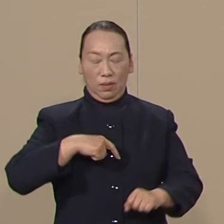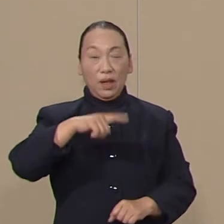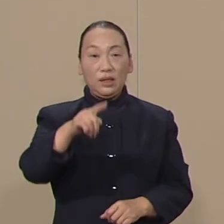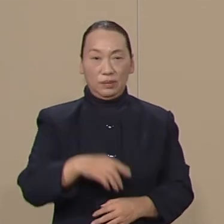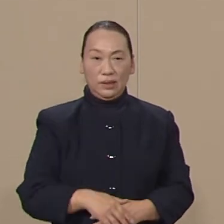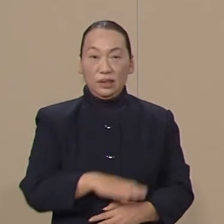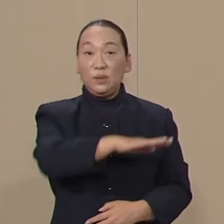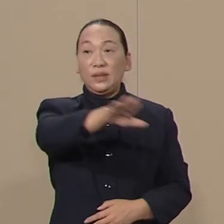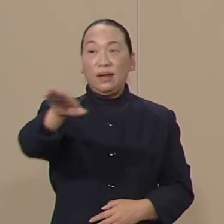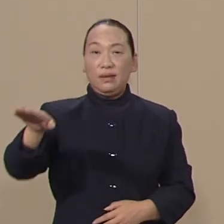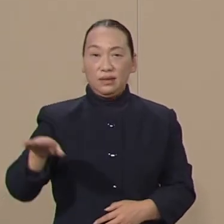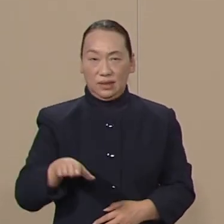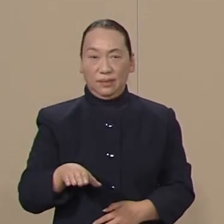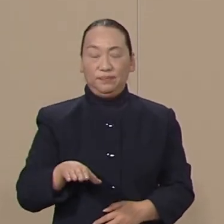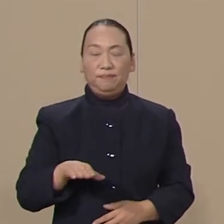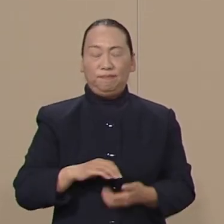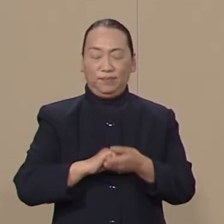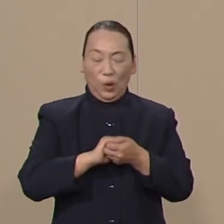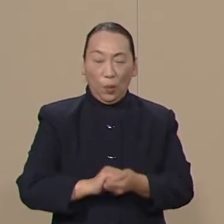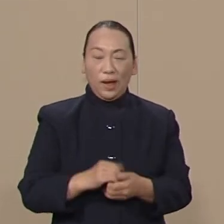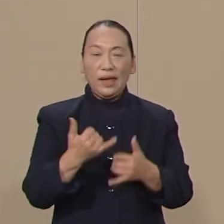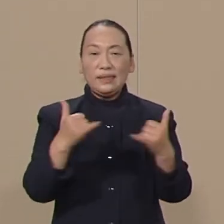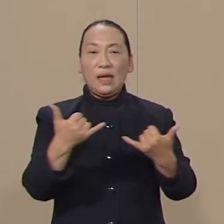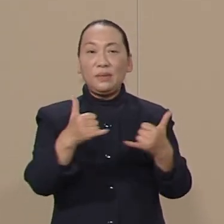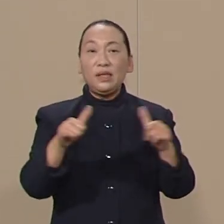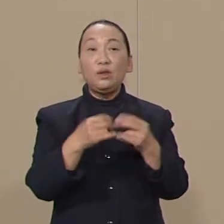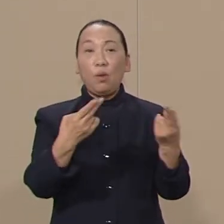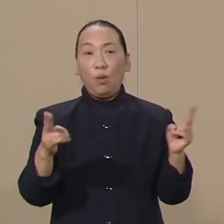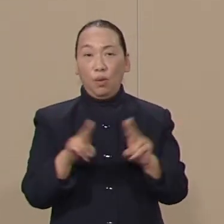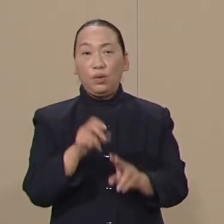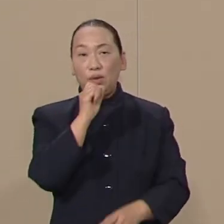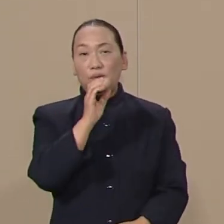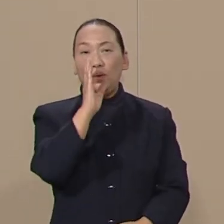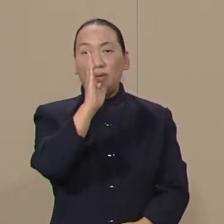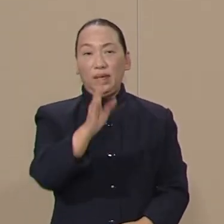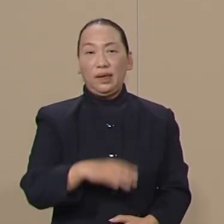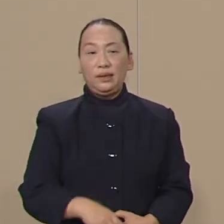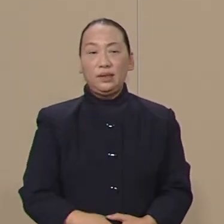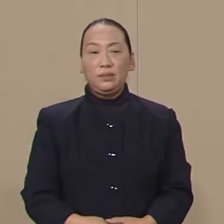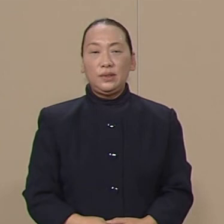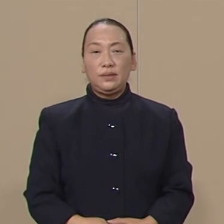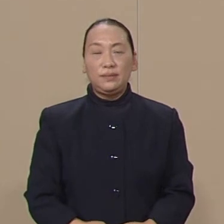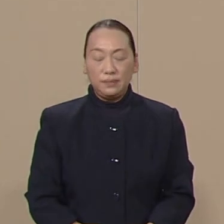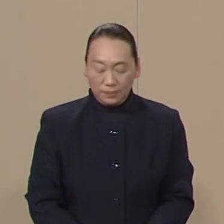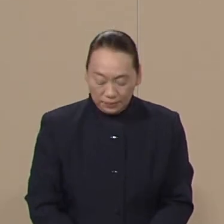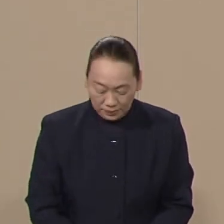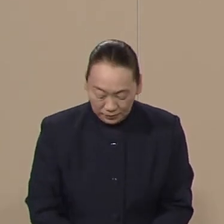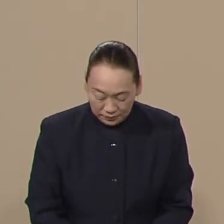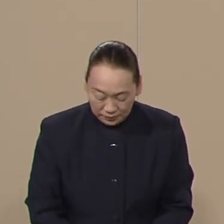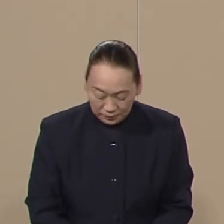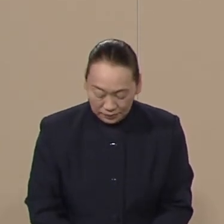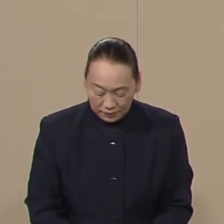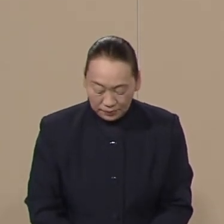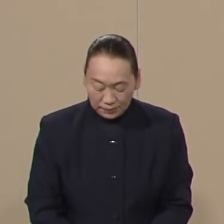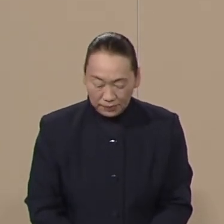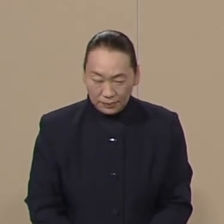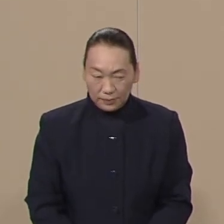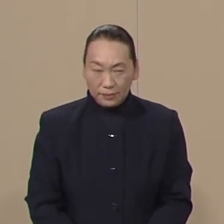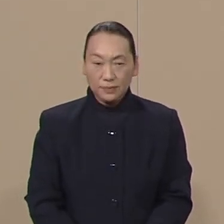皆さん どうか 社民党を よろしくお願いをいたします